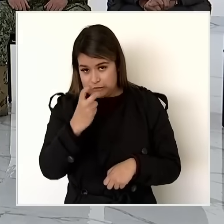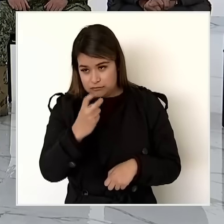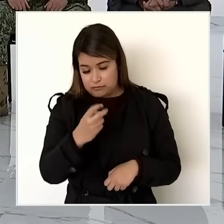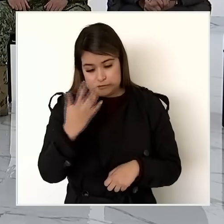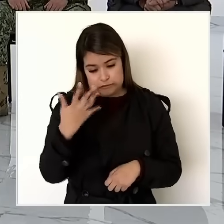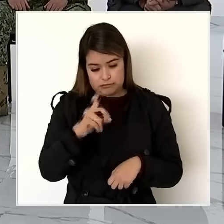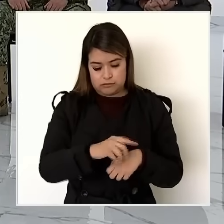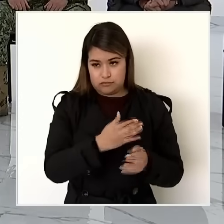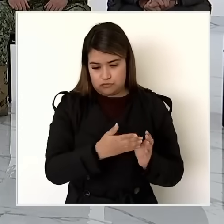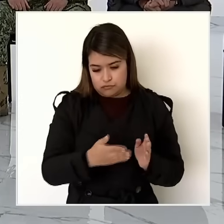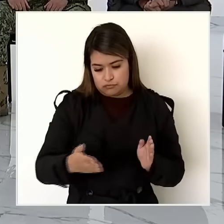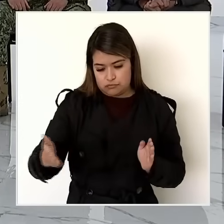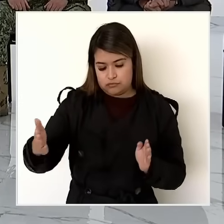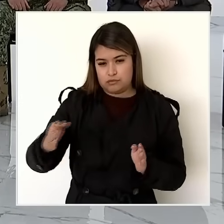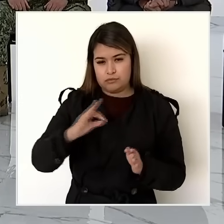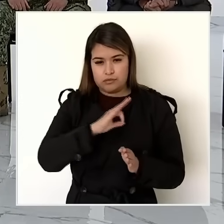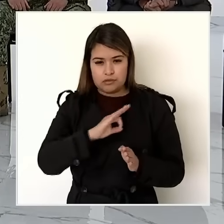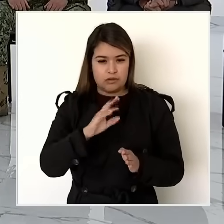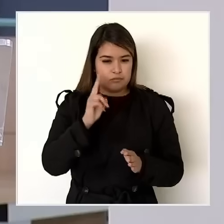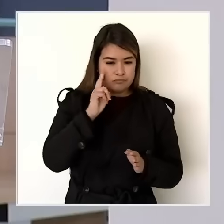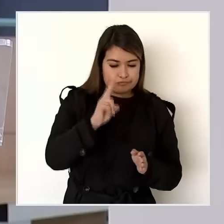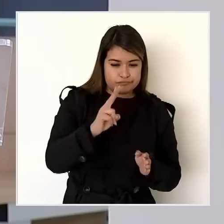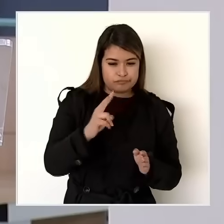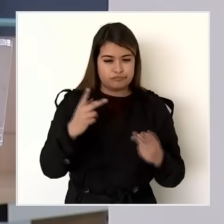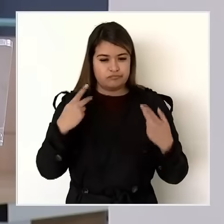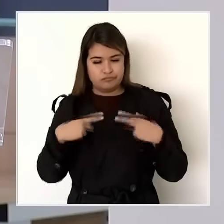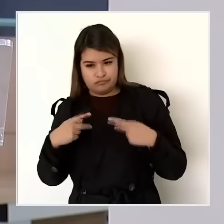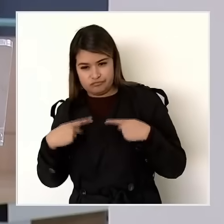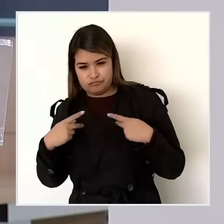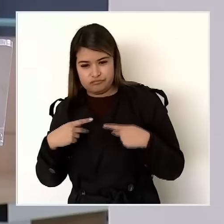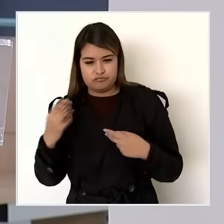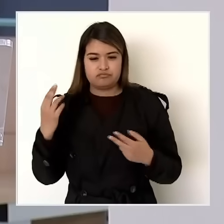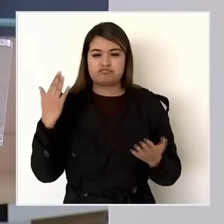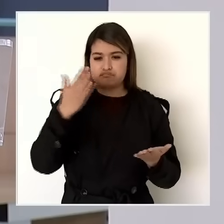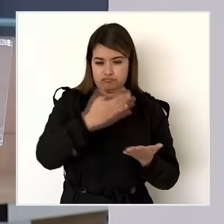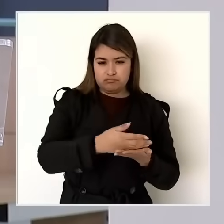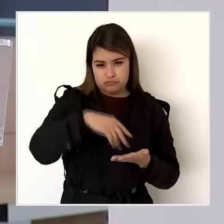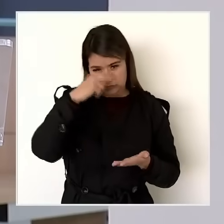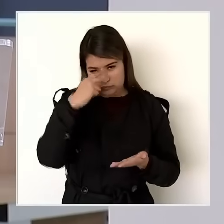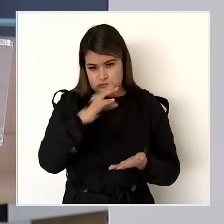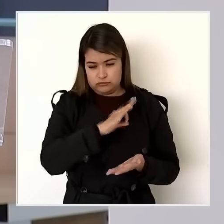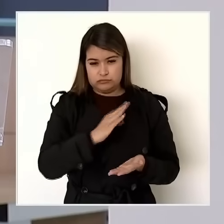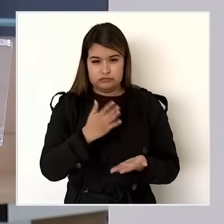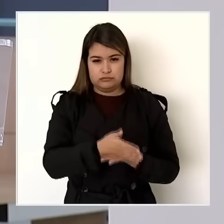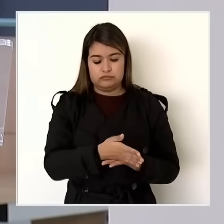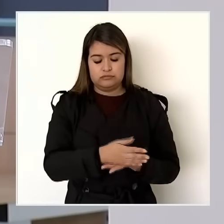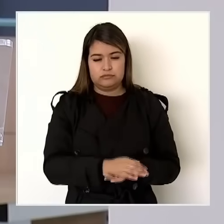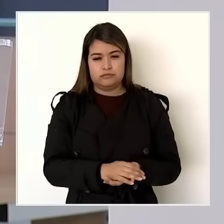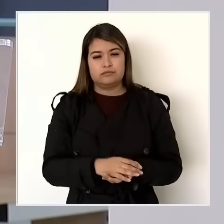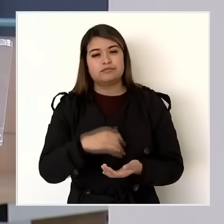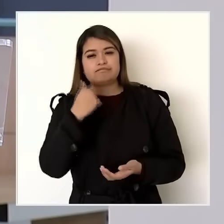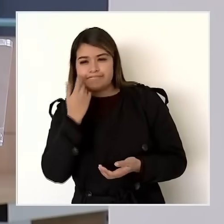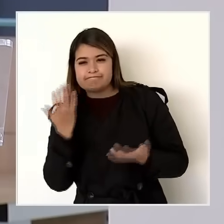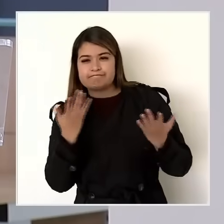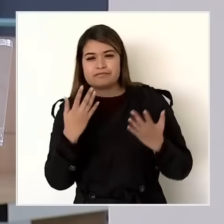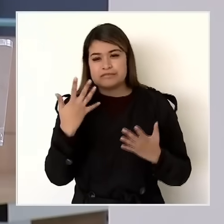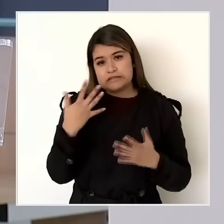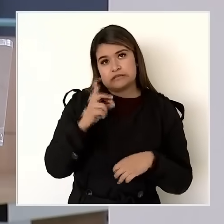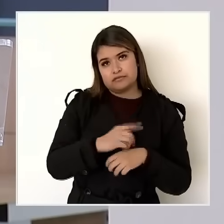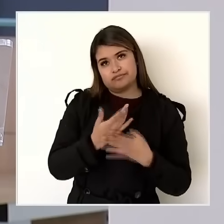Si esto se reduce en 3 días, pues entonces va a haber mucho mayor eficiencia, productividad,